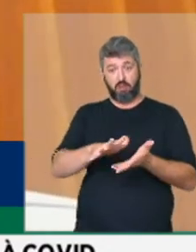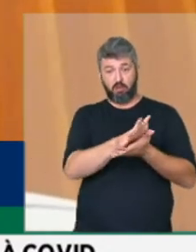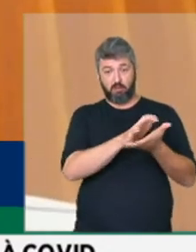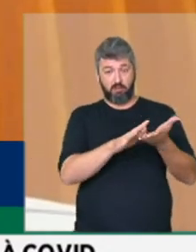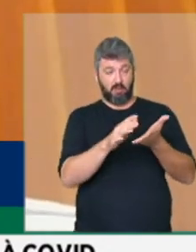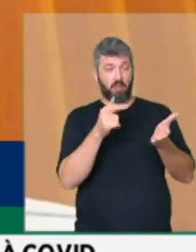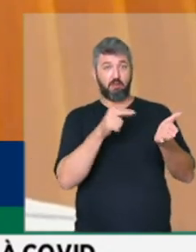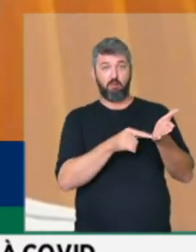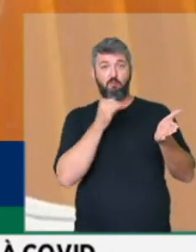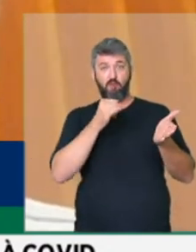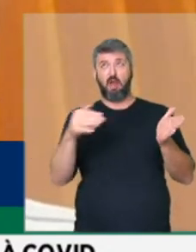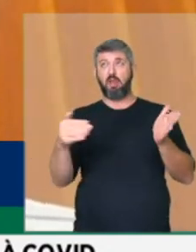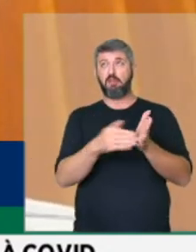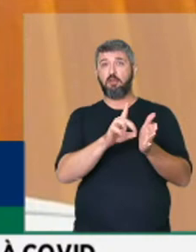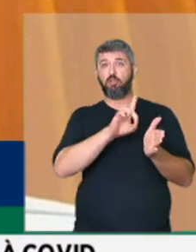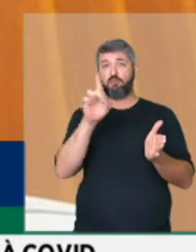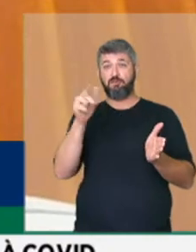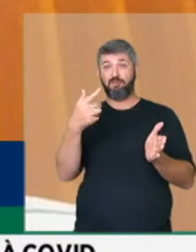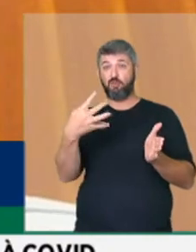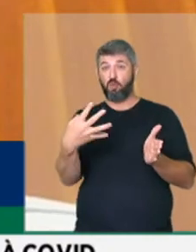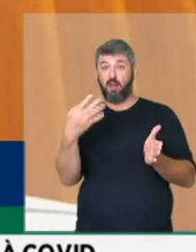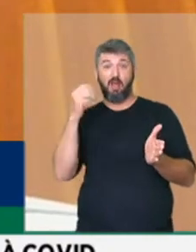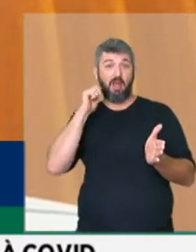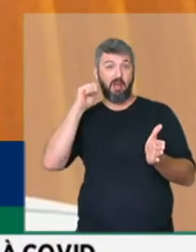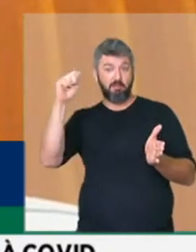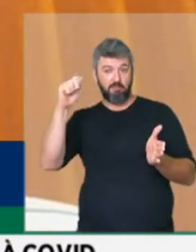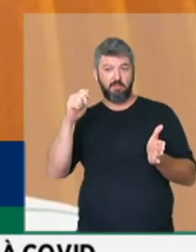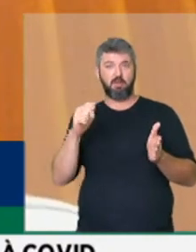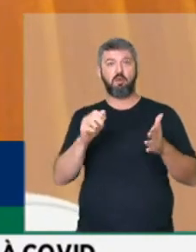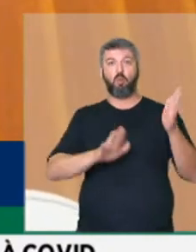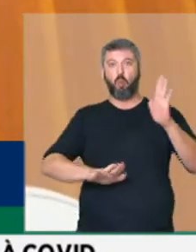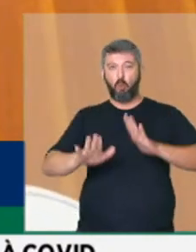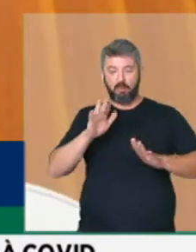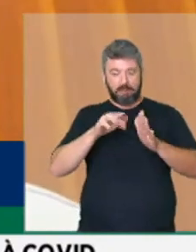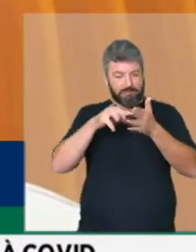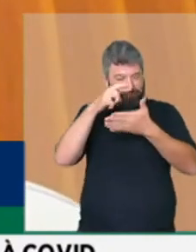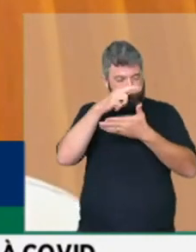DE INICIADA A VACINAÇÃO NO BRASIL... O BRASIL APLICOU